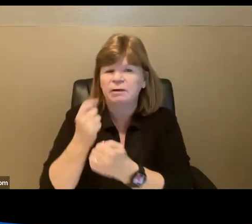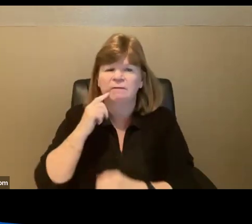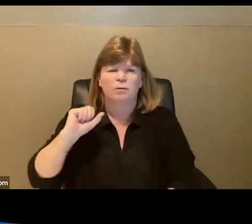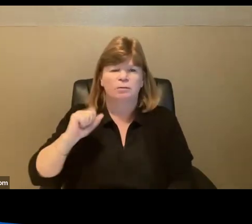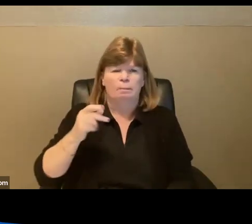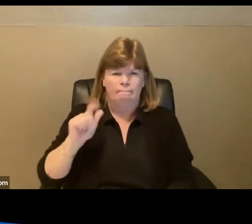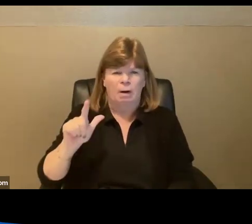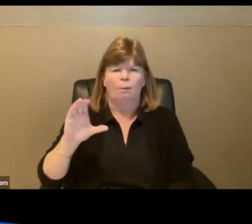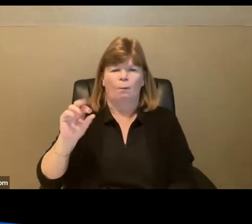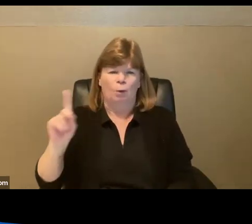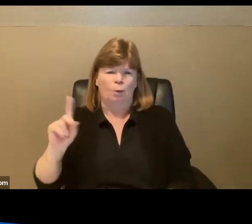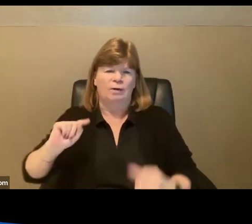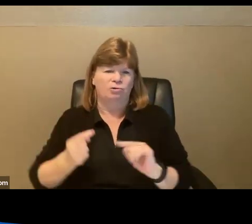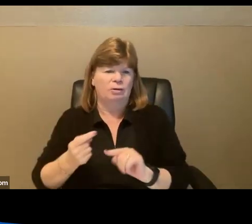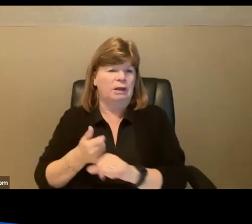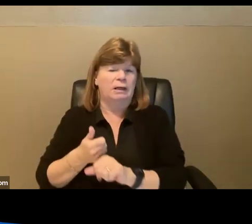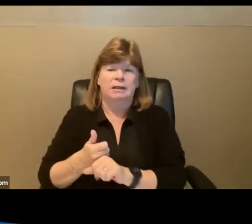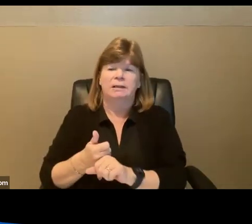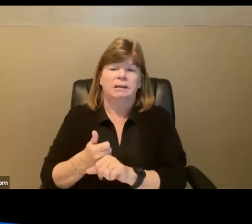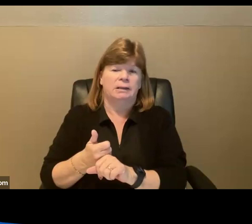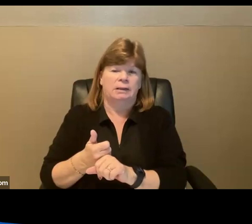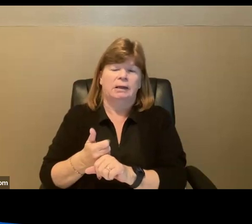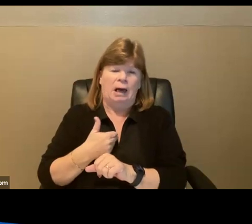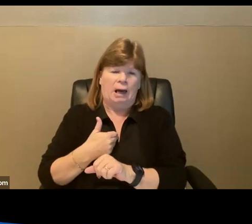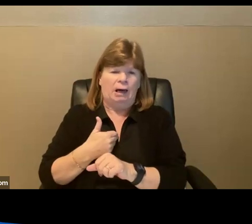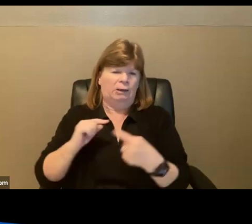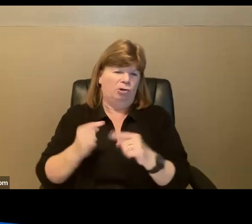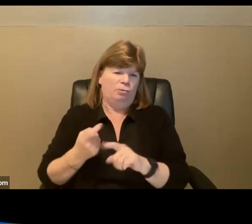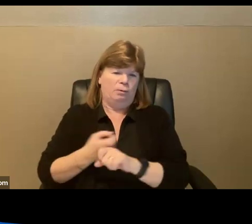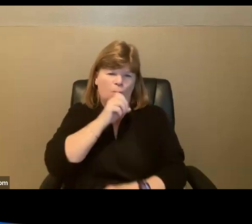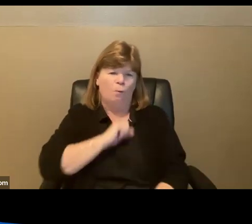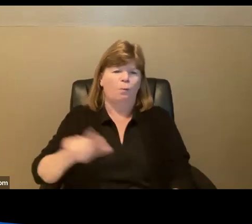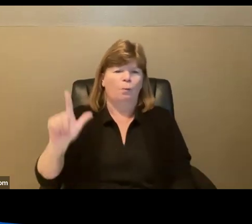Tuvo una lesión medular cuando tenía 21 años y